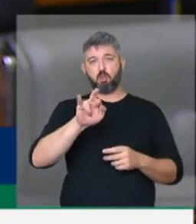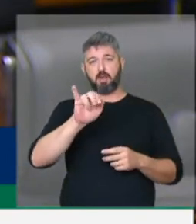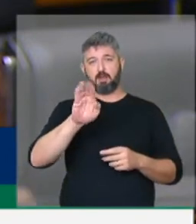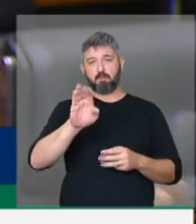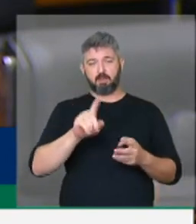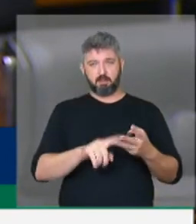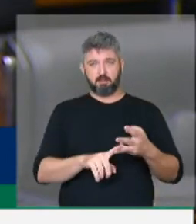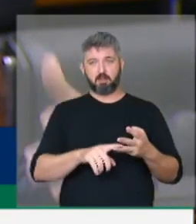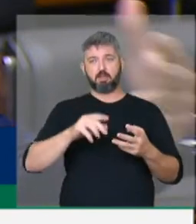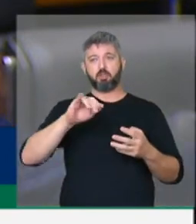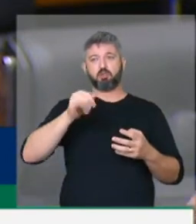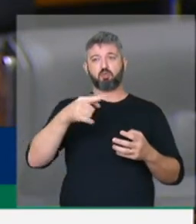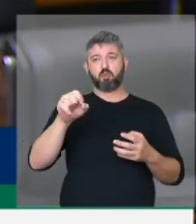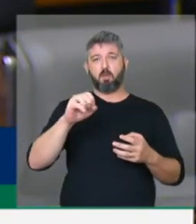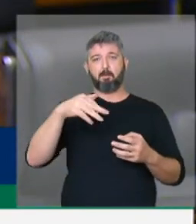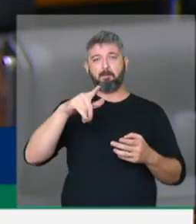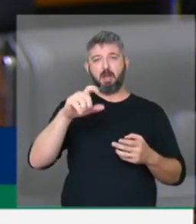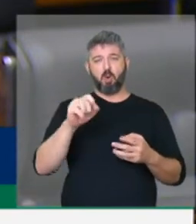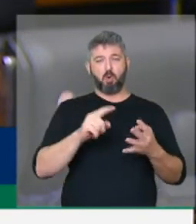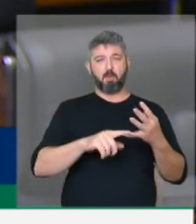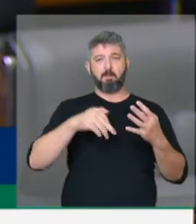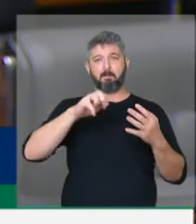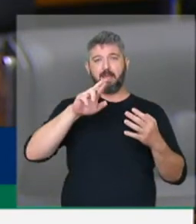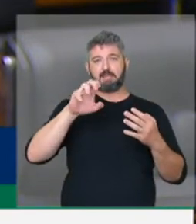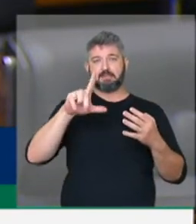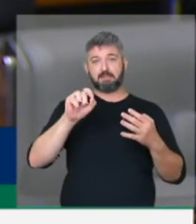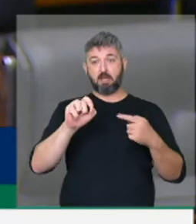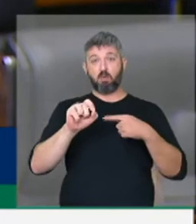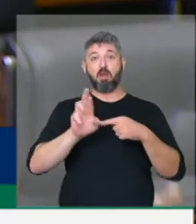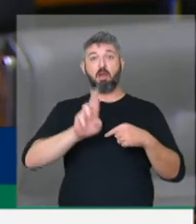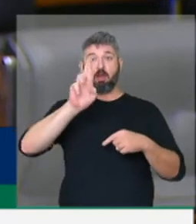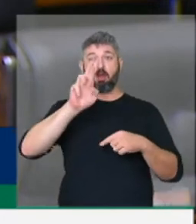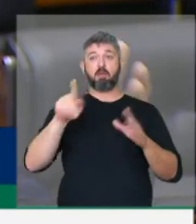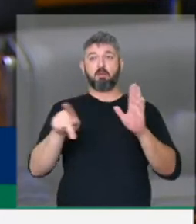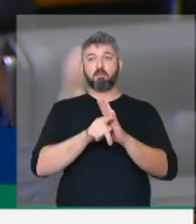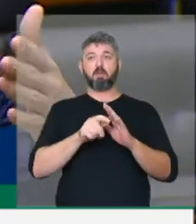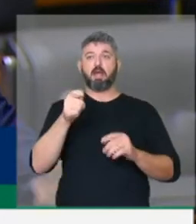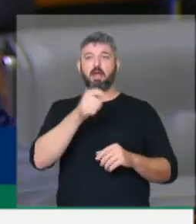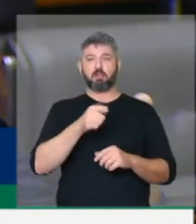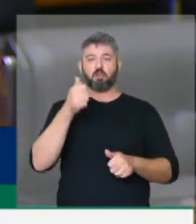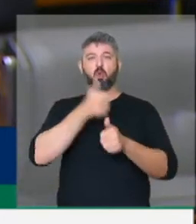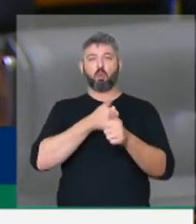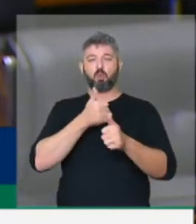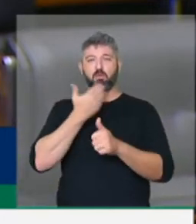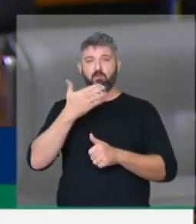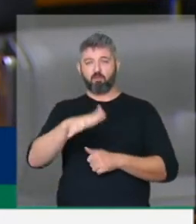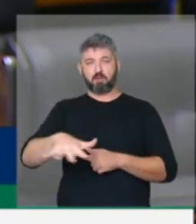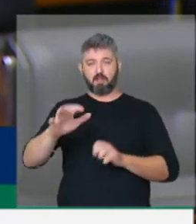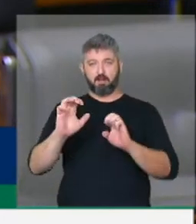DO DISTRITO FEDERAL... QUE REPRESENTAM A ASSOCIAÇÃO QUE LUTA POR ESSE SETOR TÃO IMPORTANTE... AQUI NO DF...